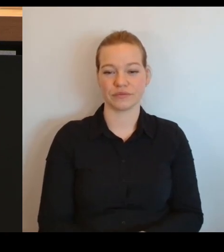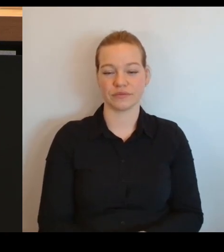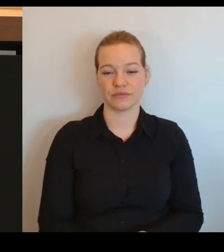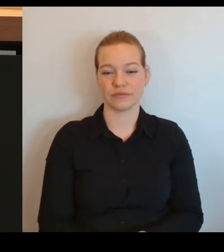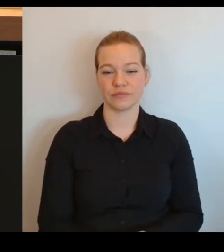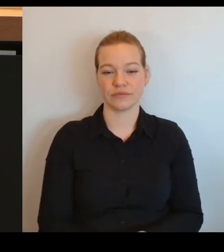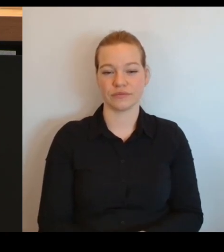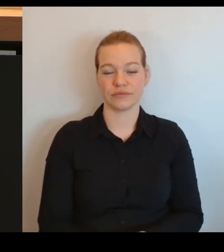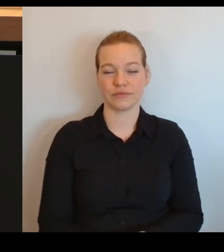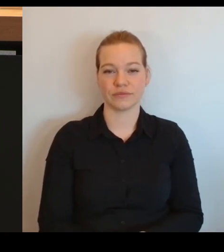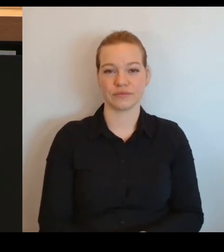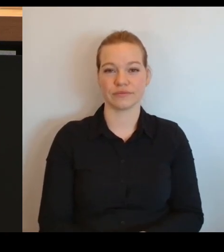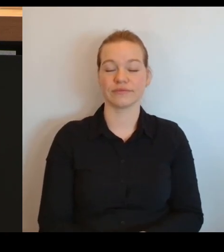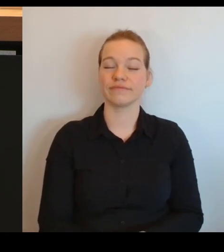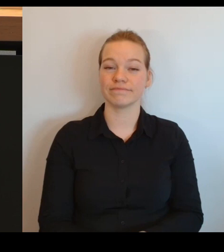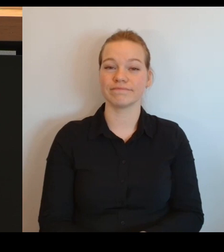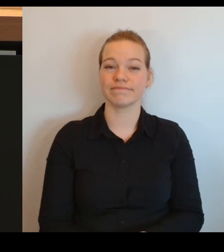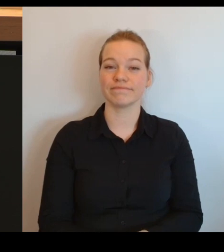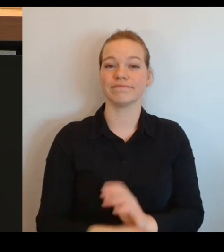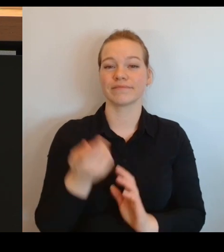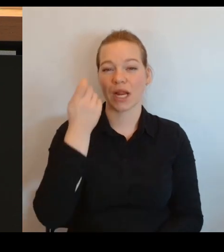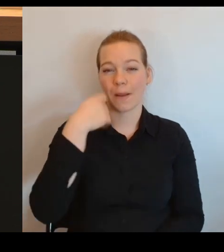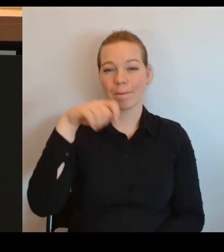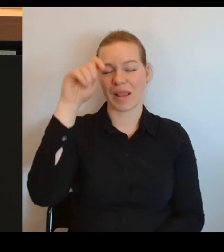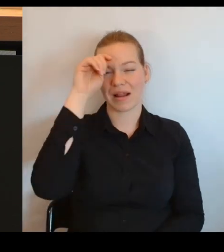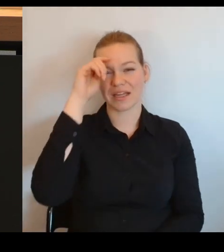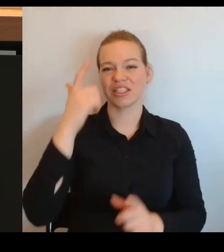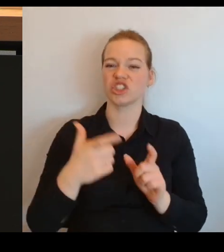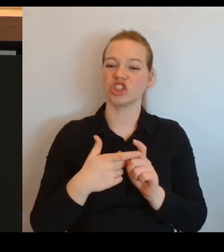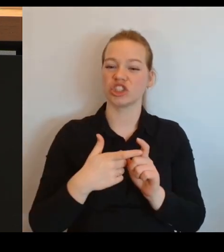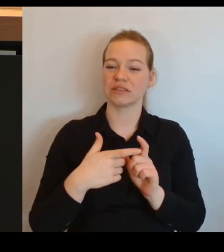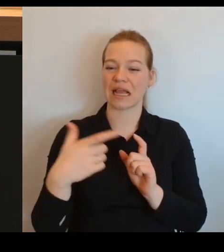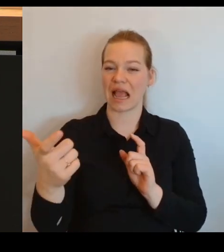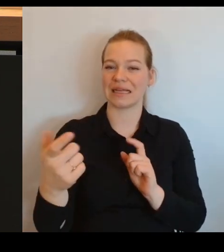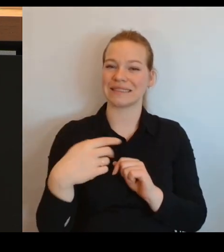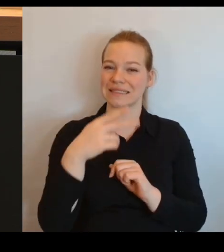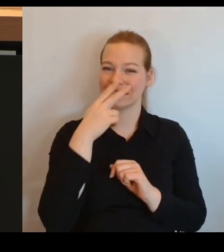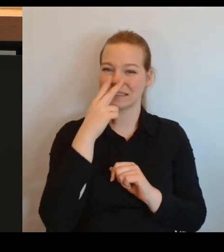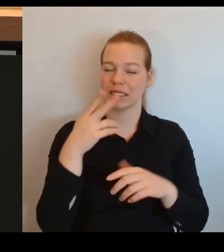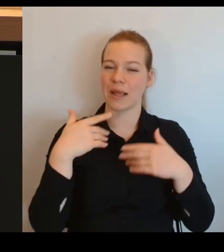dass es aktuell mehr ein Wir stecken fest als wir fahren zusammen heißt.